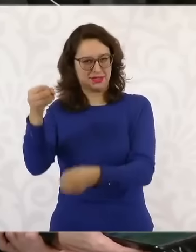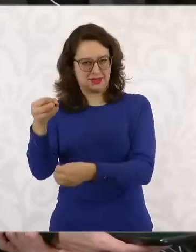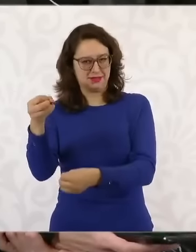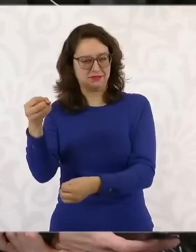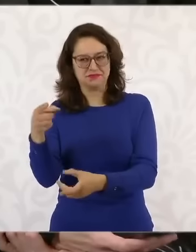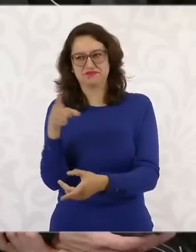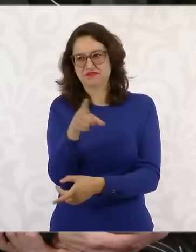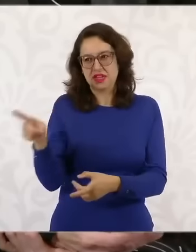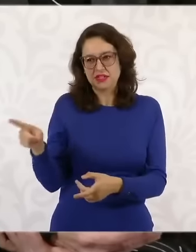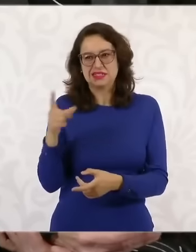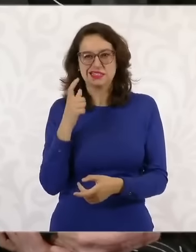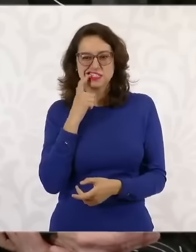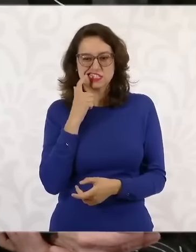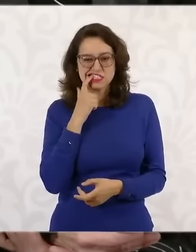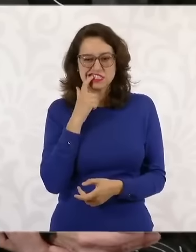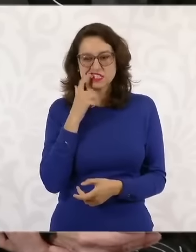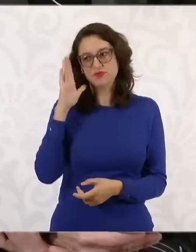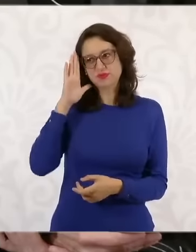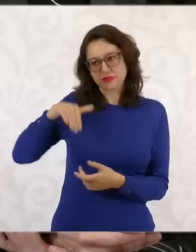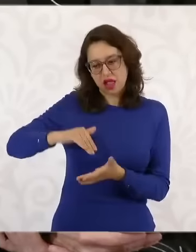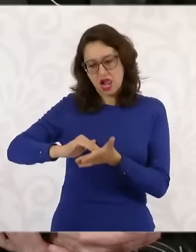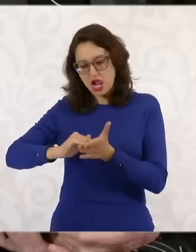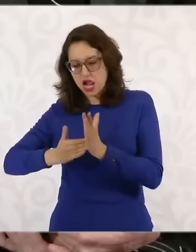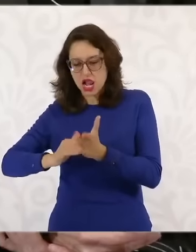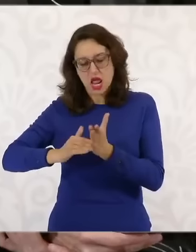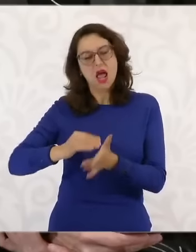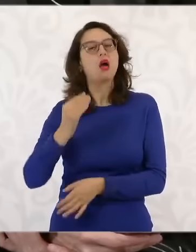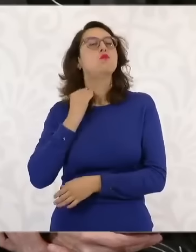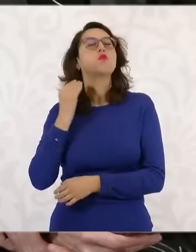abogados también leg Bueno, estos abogados que no actuaban de manera este ética.